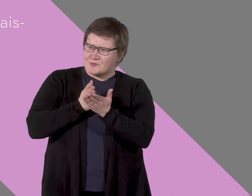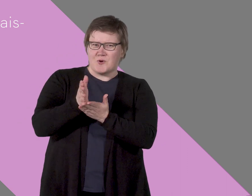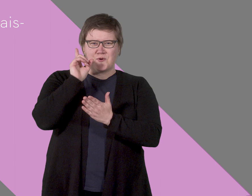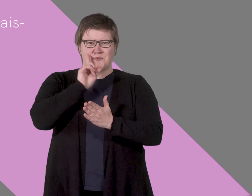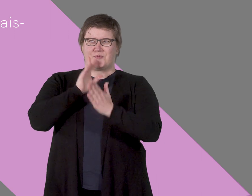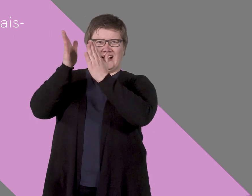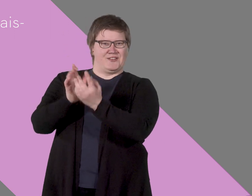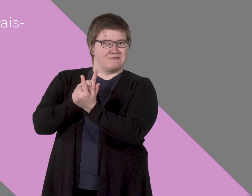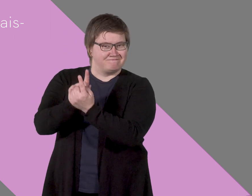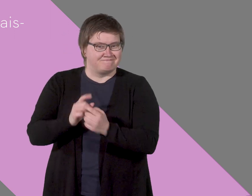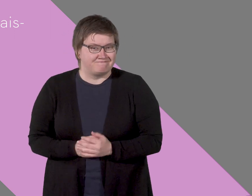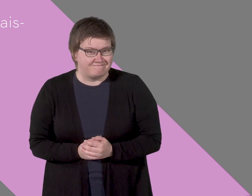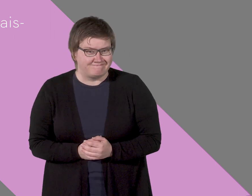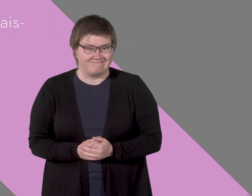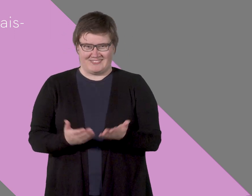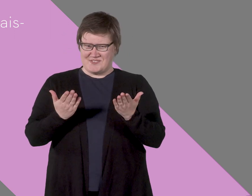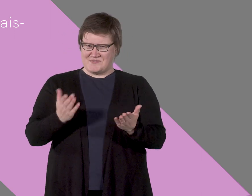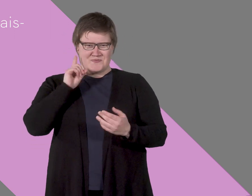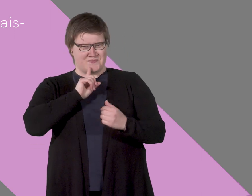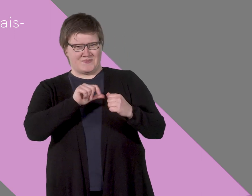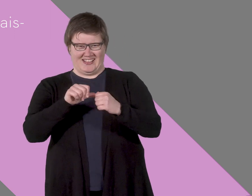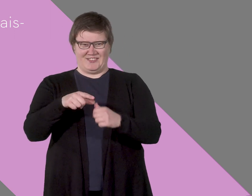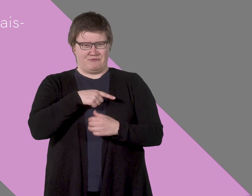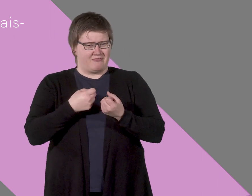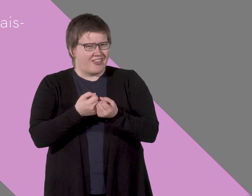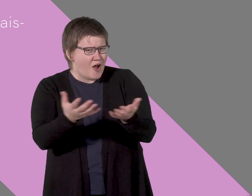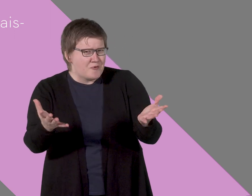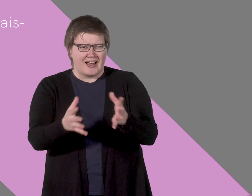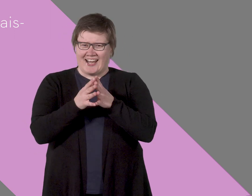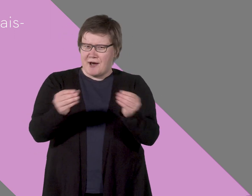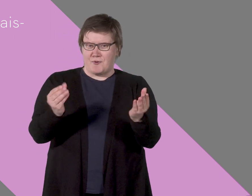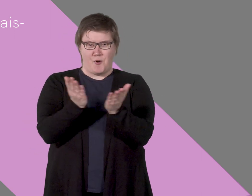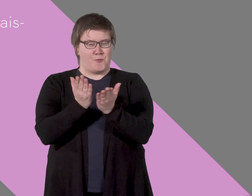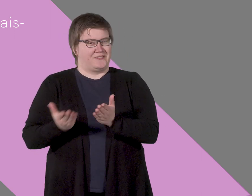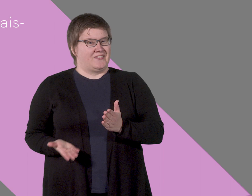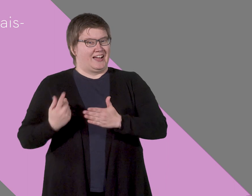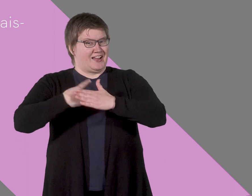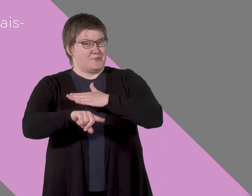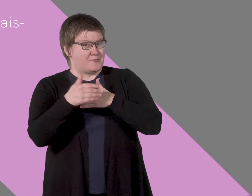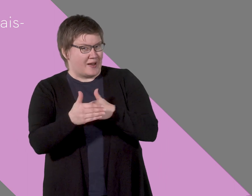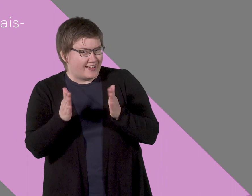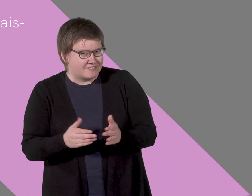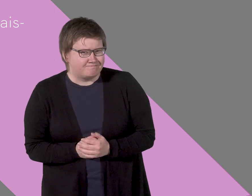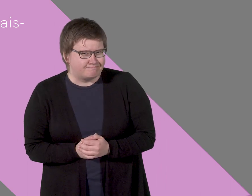suoraan kuuroilta itseltään? Kuurojen Liitto tarjoaa maksuttomia kouluvierailupaketteja, -